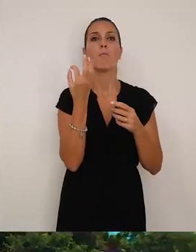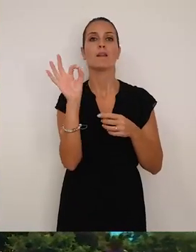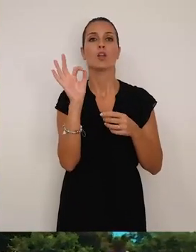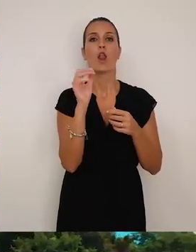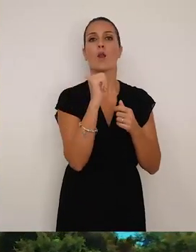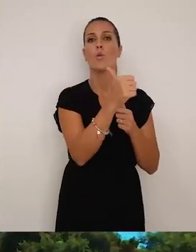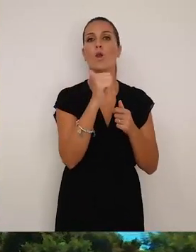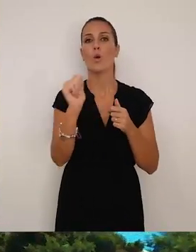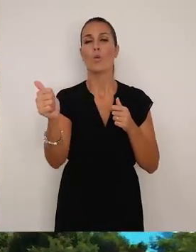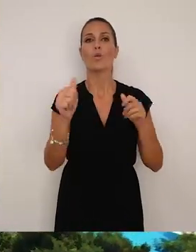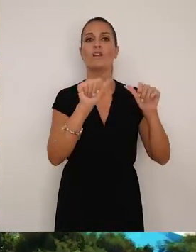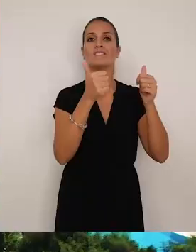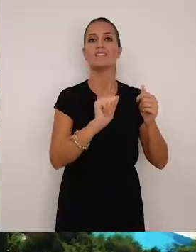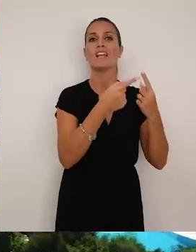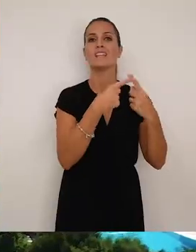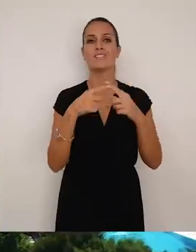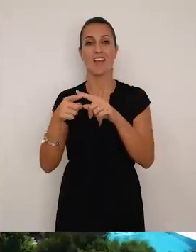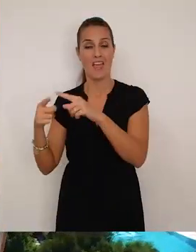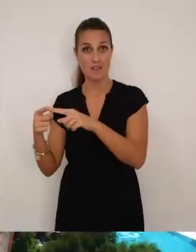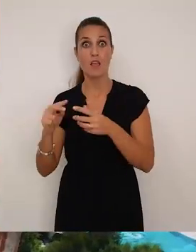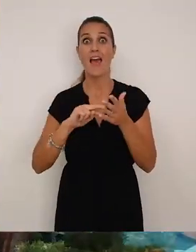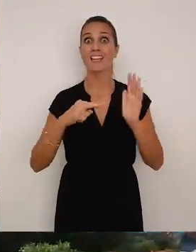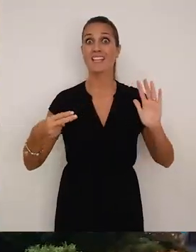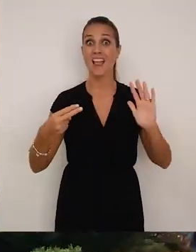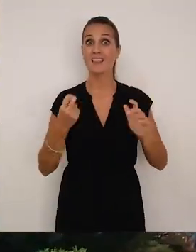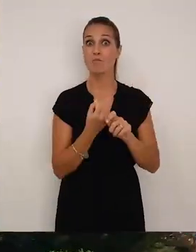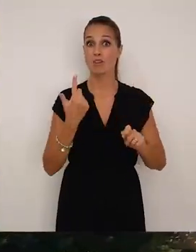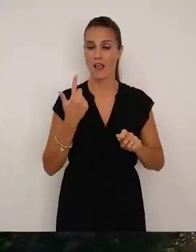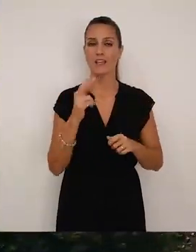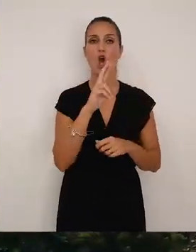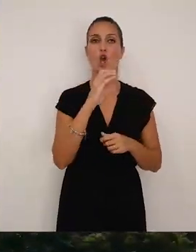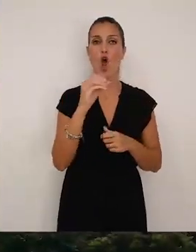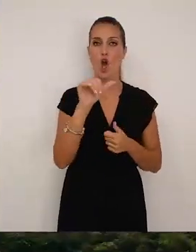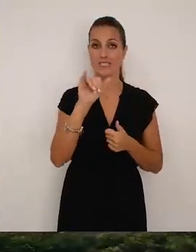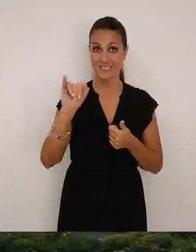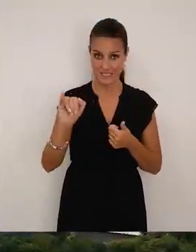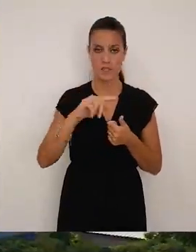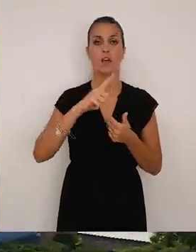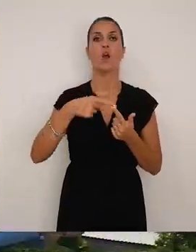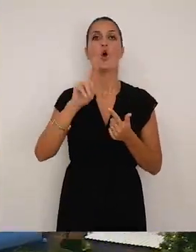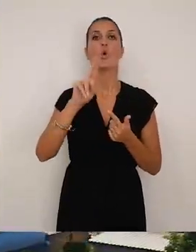esotico, e richiamano differenti gusti architettonici disegnati da importanti architetti come Achille